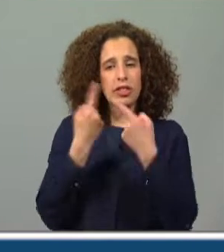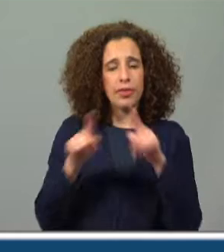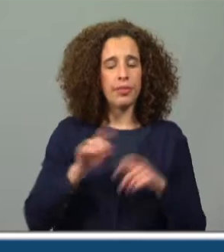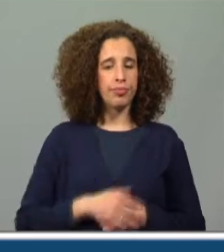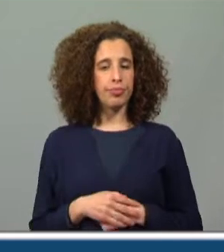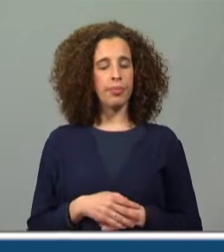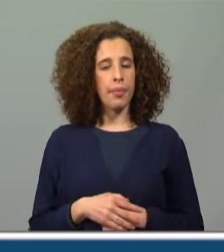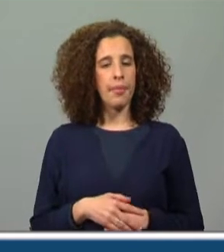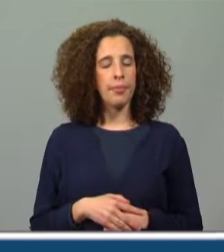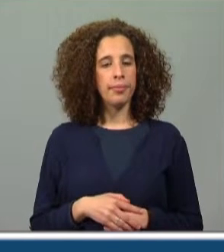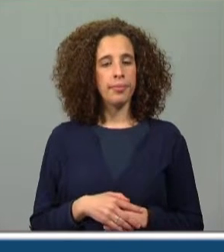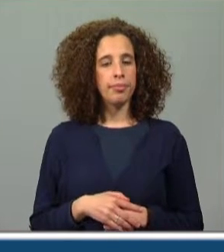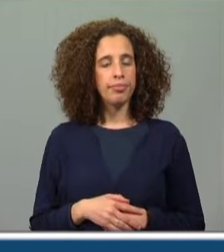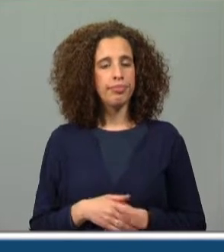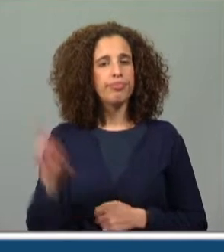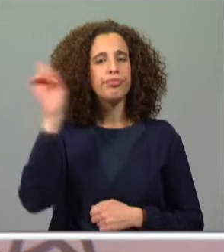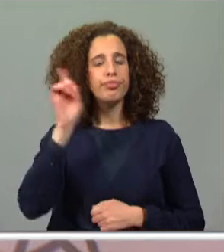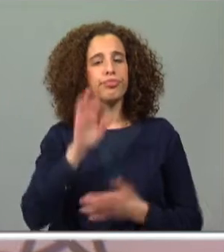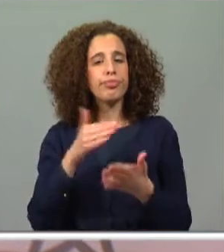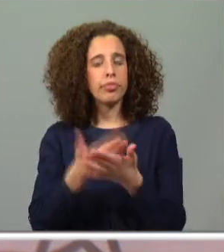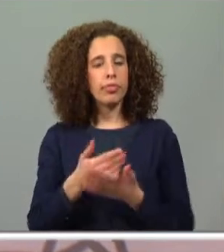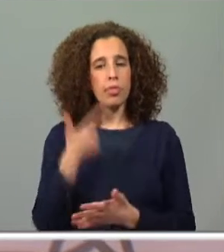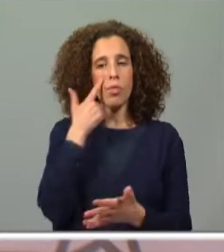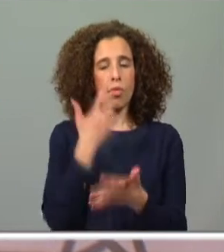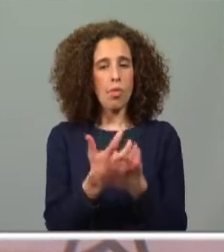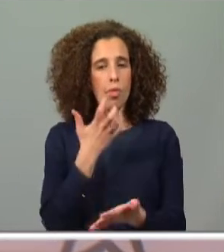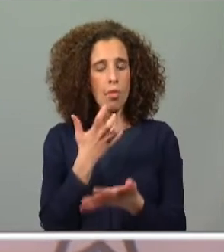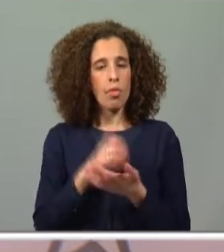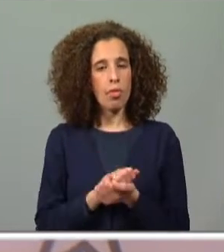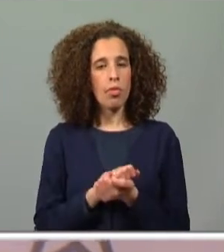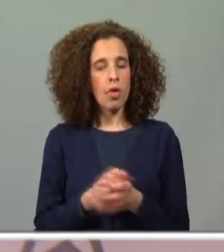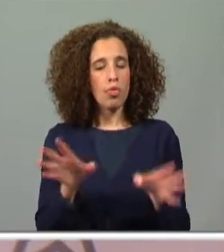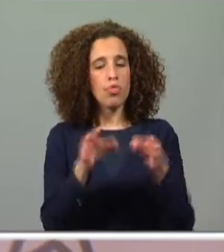tipo diferente e que importância é que isso tem realça as classes sociais 不同的類型以及它的重要性這提高了社會階層